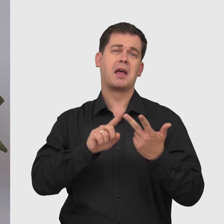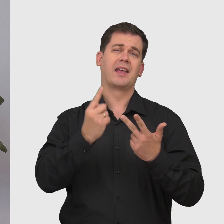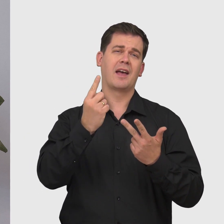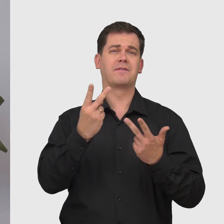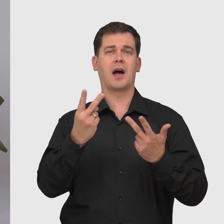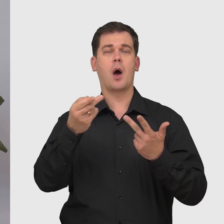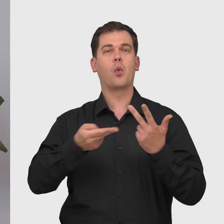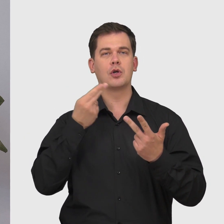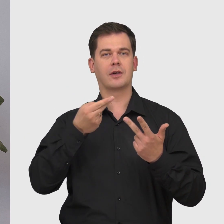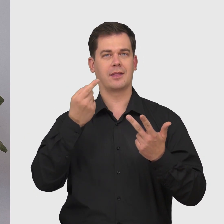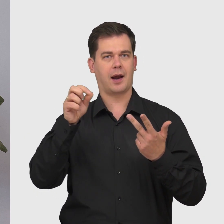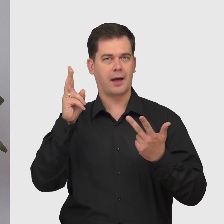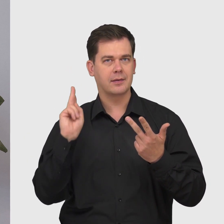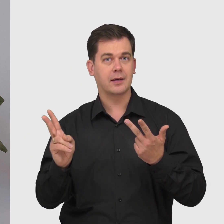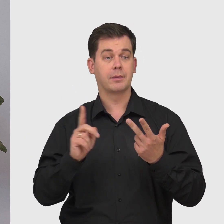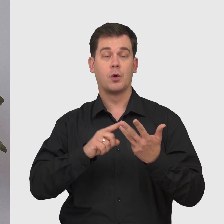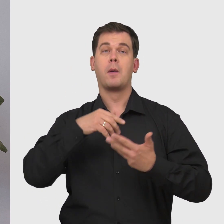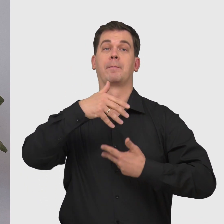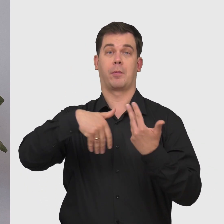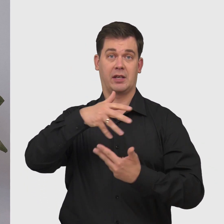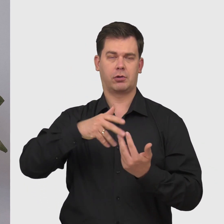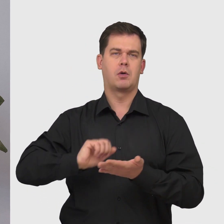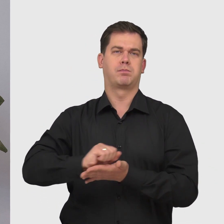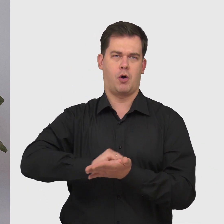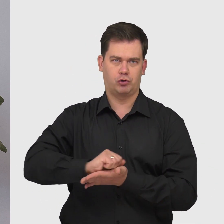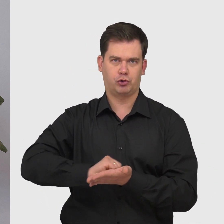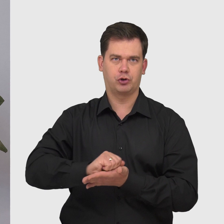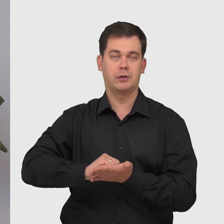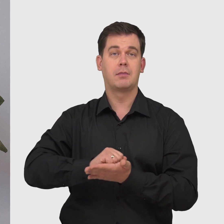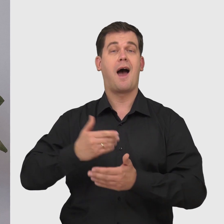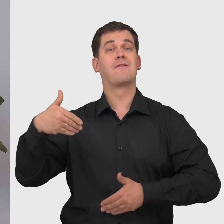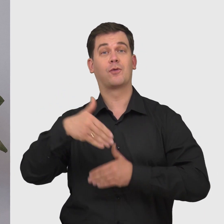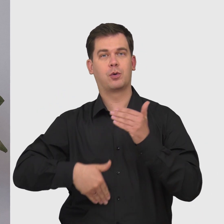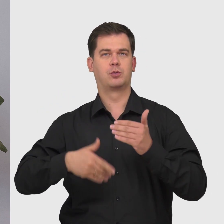jedną lub dwie łyżki traganka , wszystko połącz ze sobą i rozetrzyj,